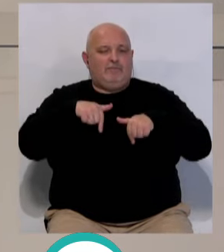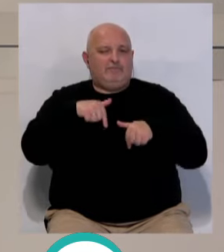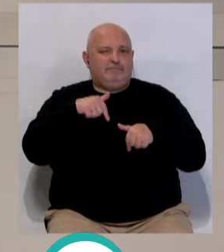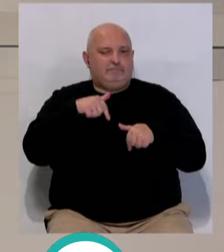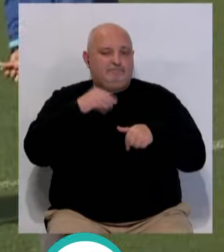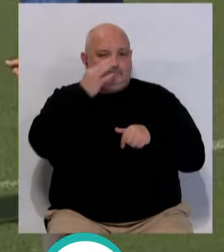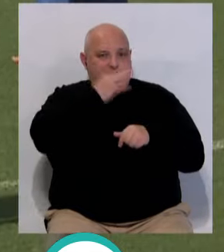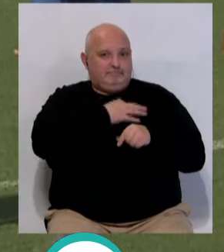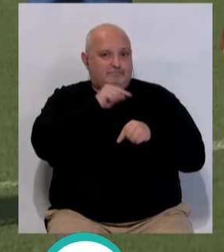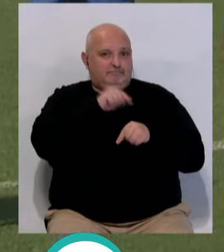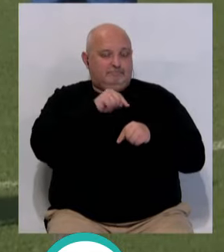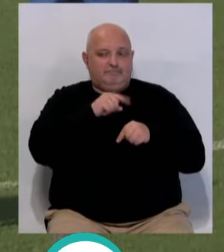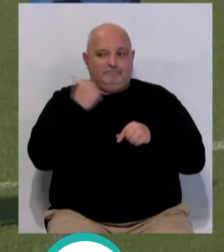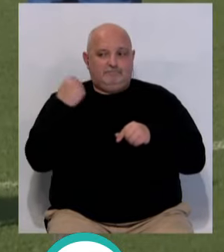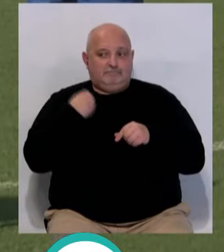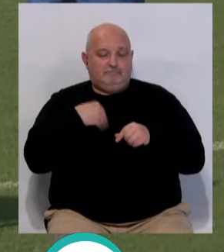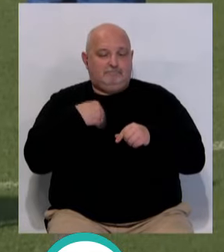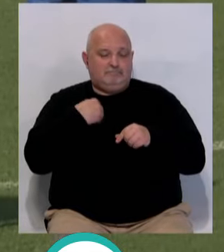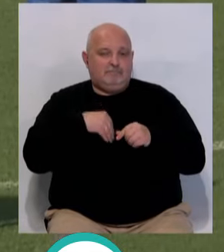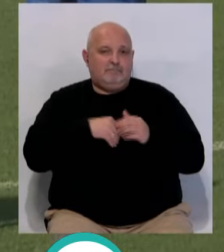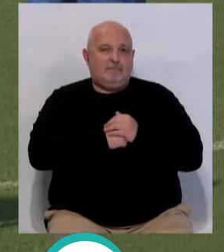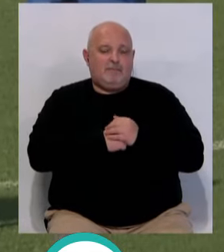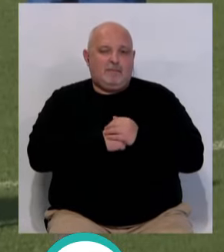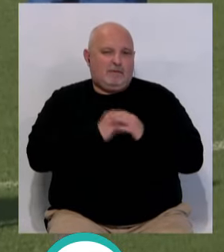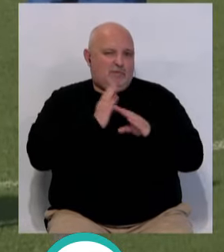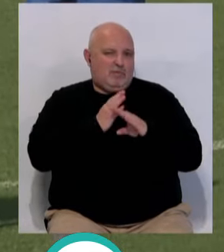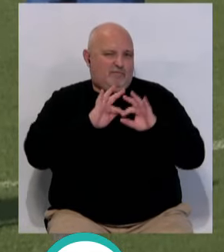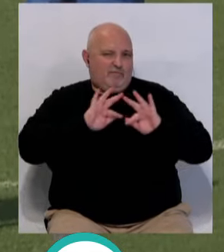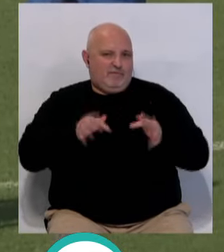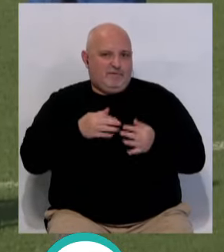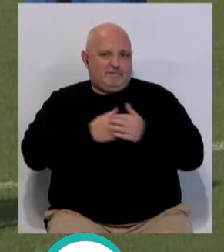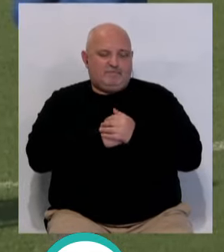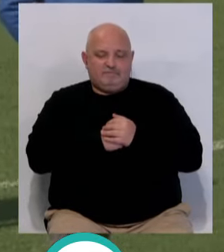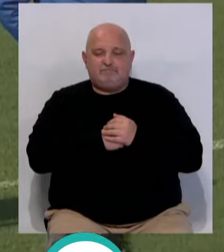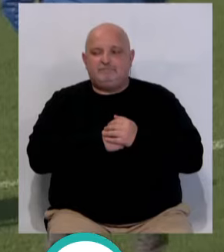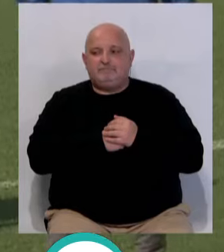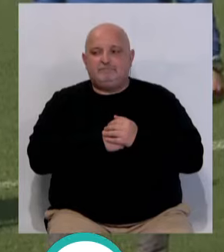la mañana de hoy en el campo Ramón blanco de la Ciudad Deportiva vía de de Cádiz Lo cierto es que